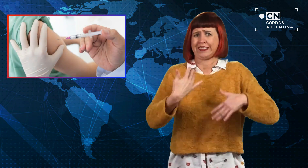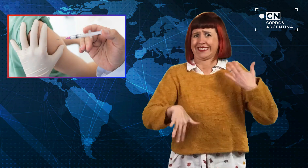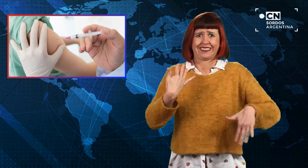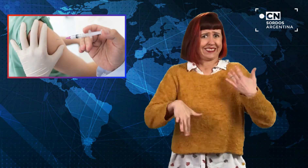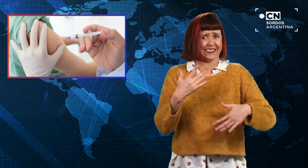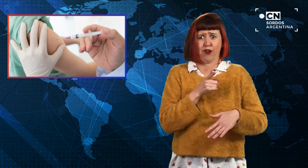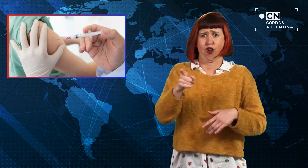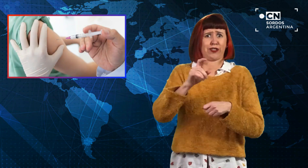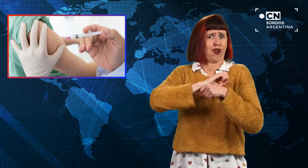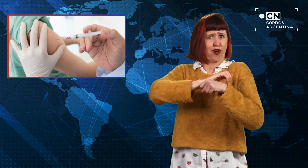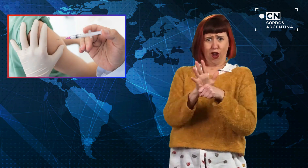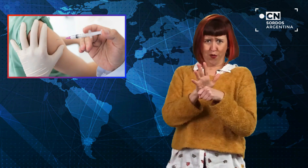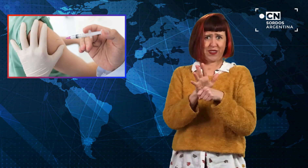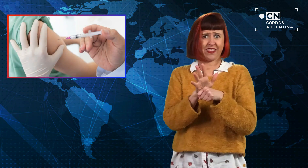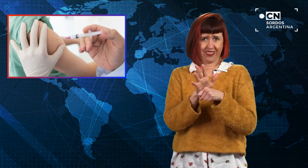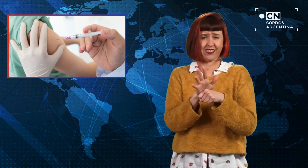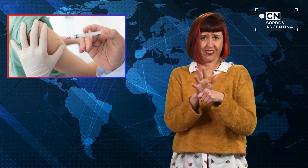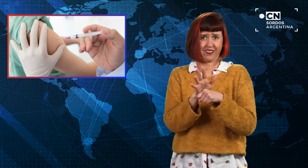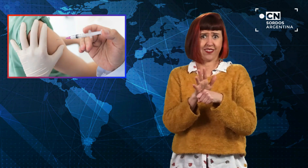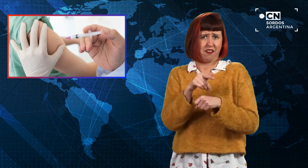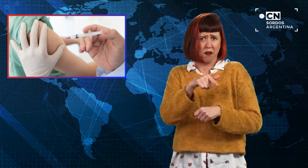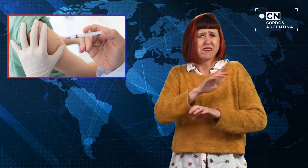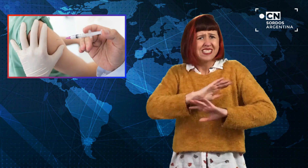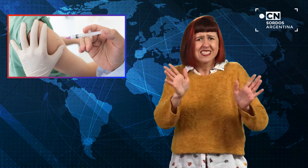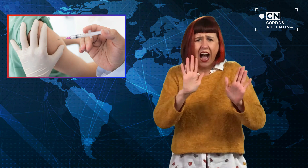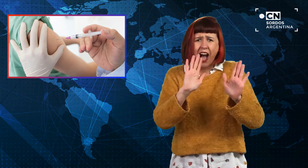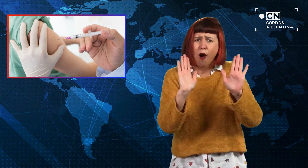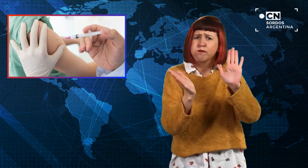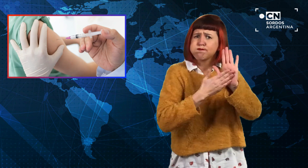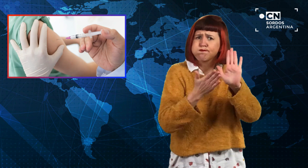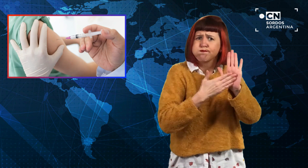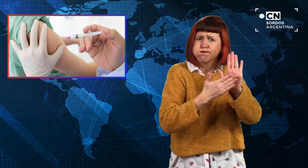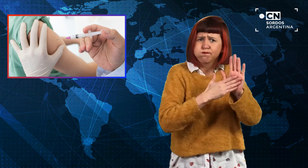contra el coronavirus "lo antes posible" utilizando las combinaciones